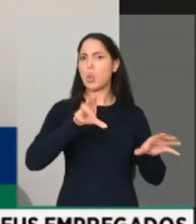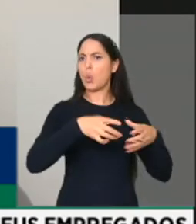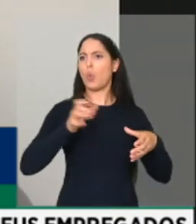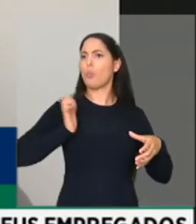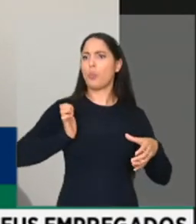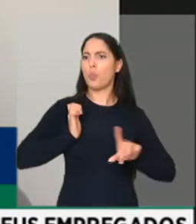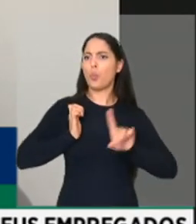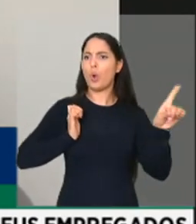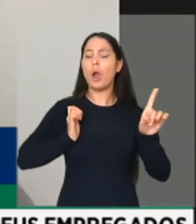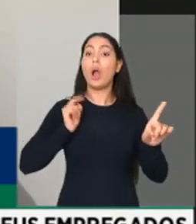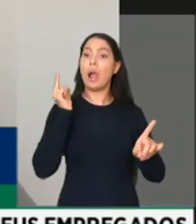FOI DITO AQUI. É UM HOMEM FORJADO NAS LUTAS SINDICAIS E